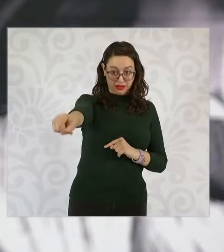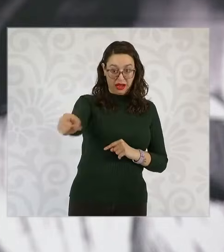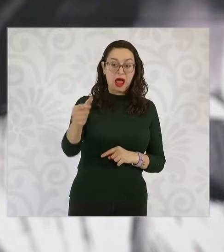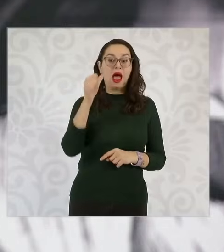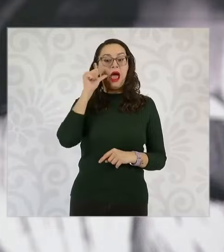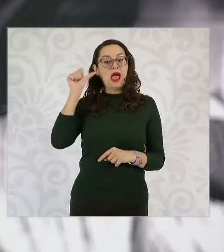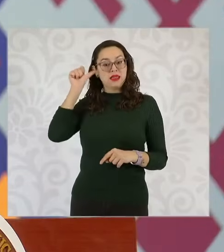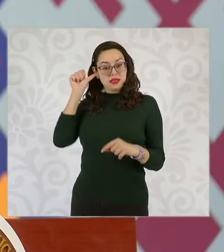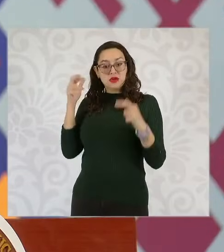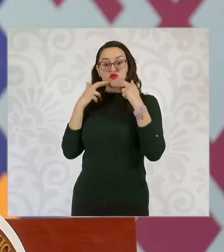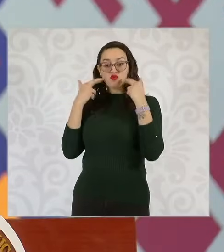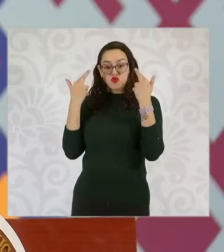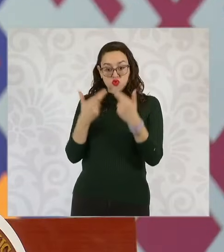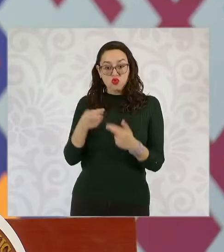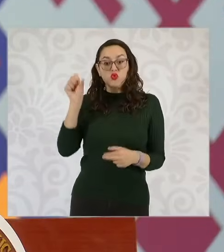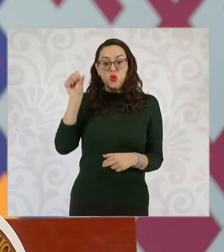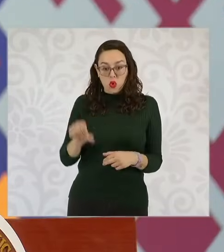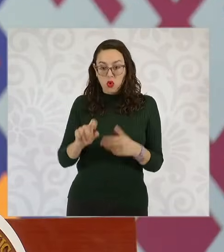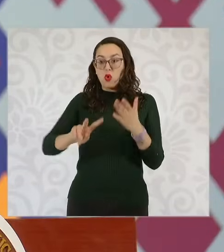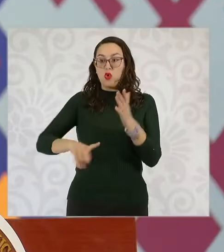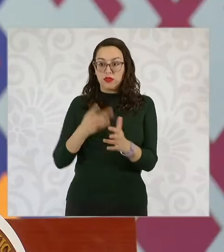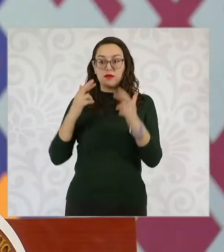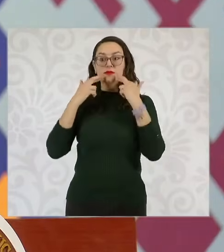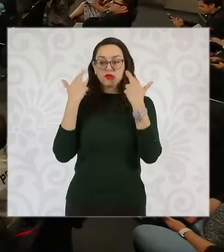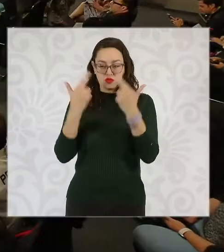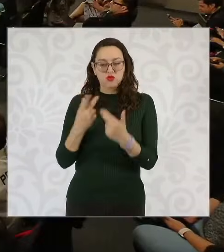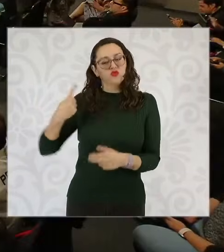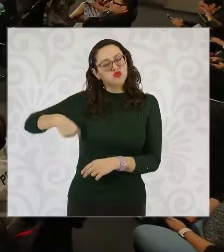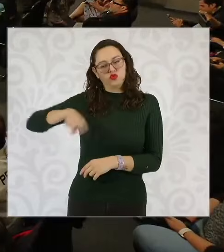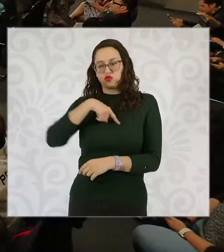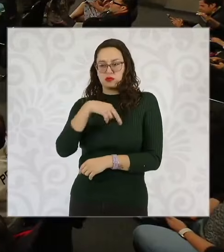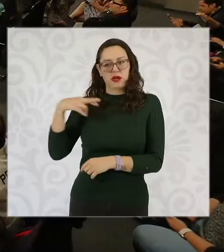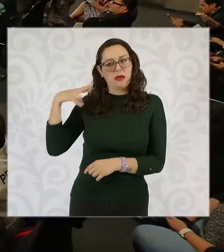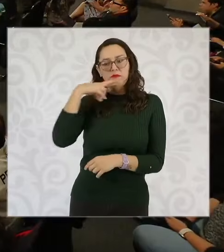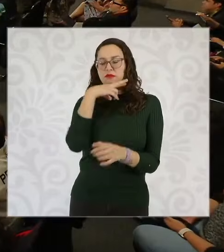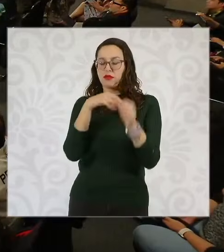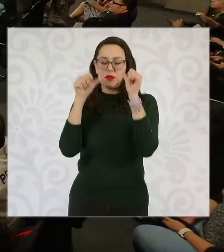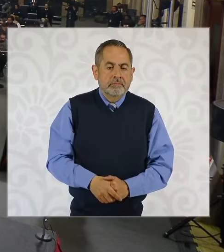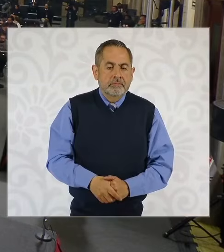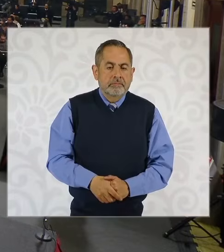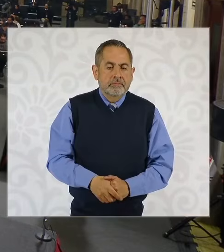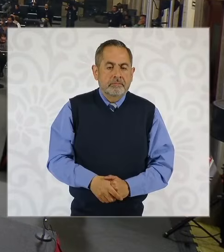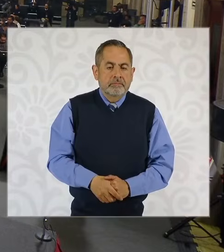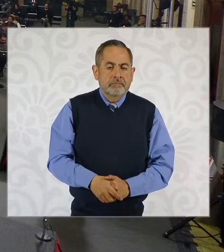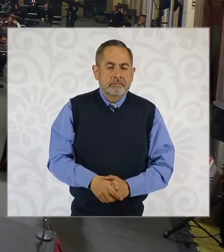para arreglar ese problema lo estamos atendiendo rápidamente Ah Okay muchísimas gracias eh Misael